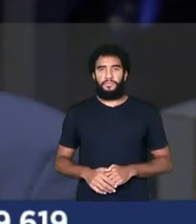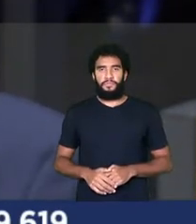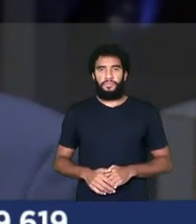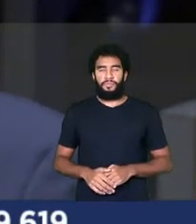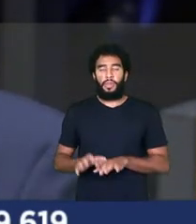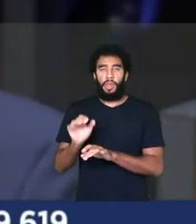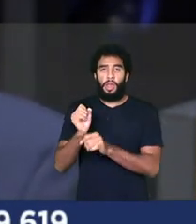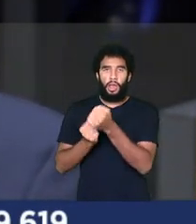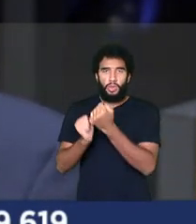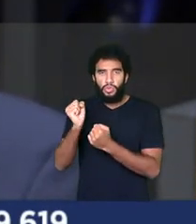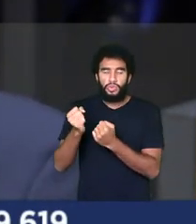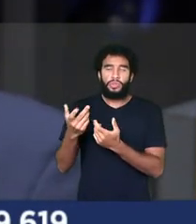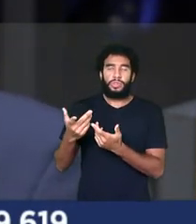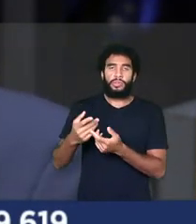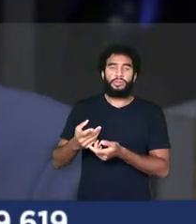PORQUE AQUI ELE DIZ QUE SE A INDÚSTRIA DO ENTRETENIMENTO